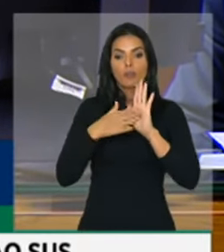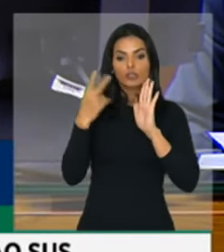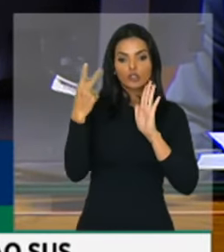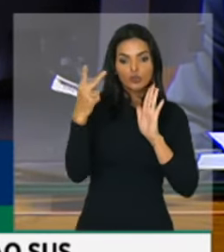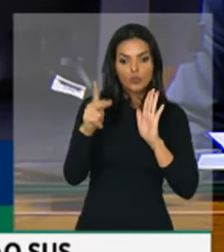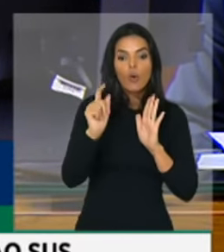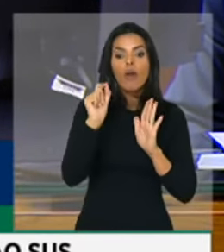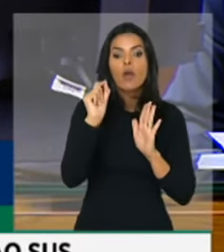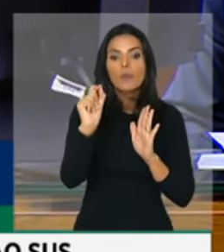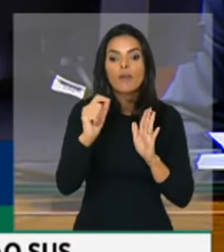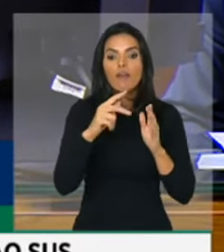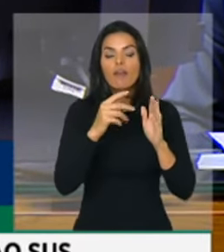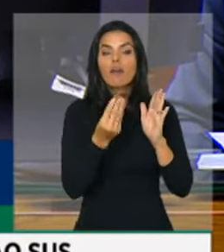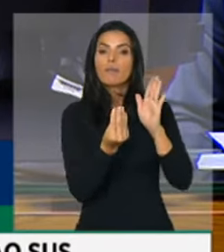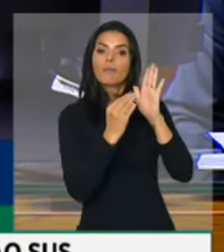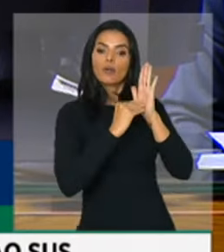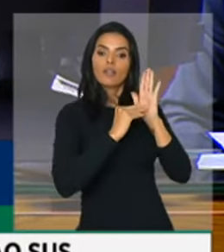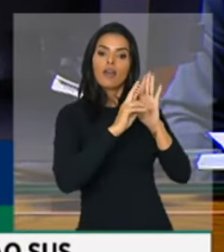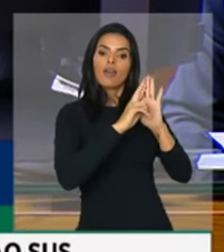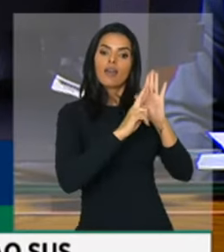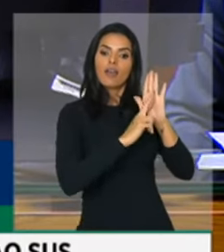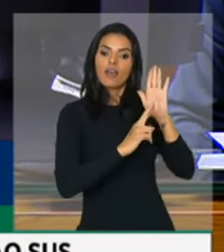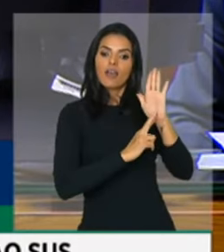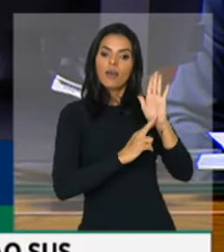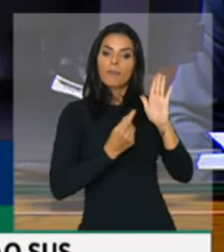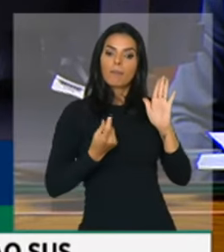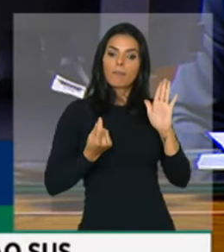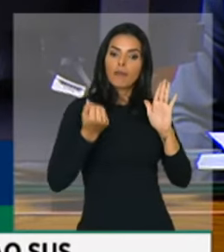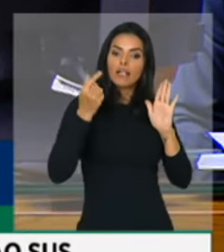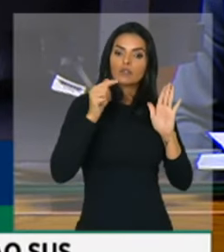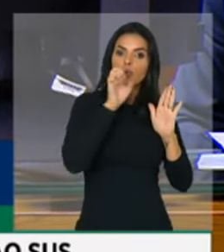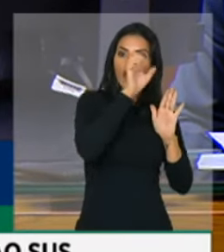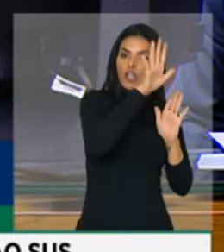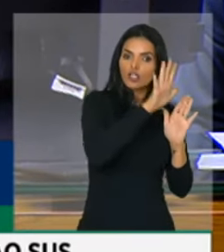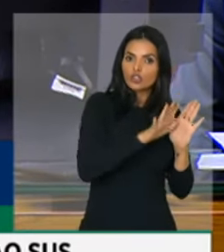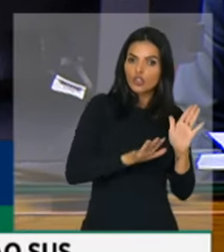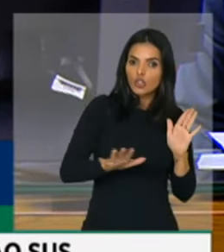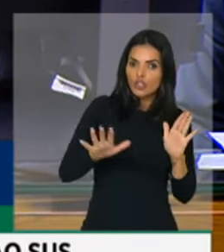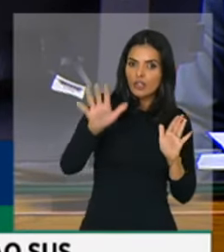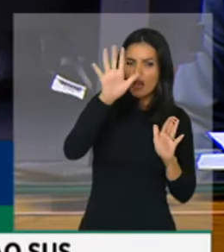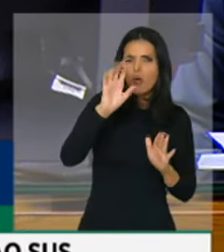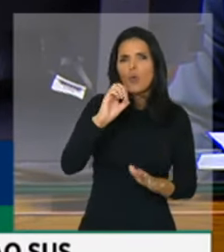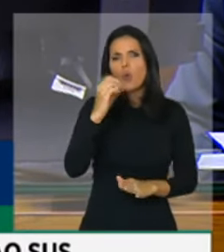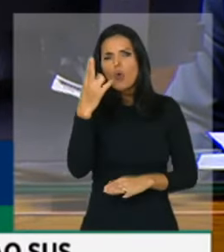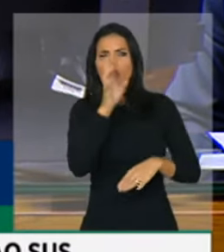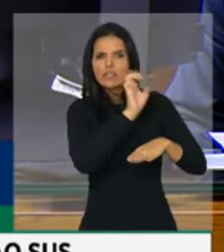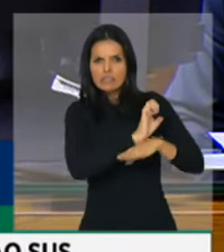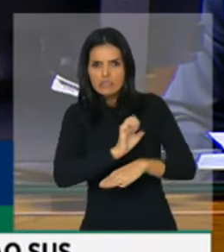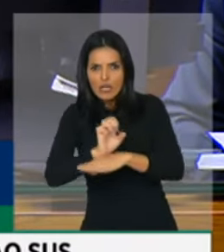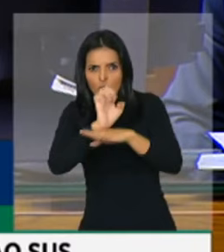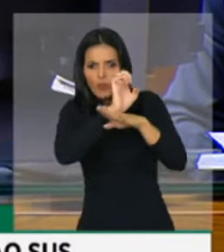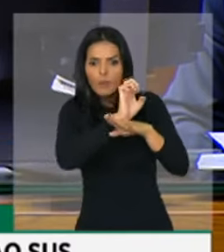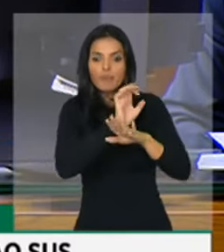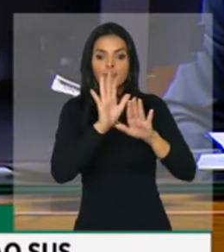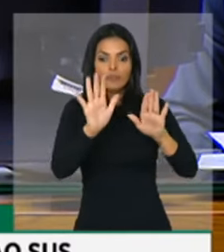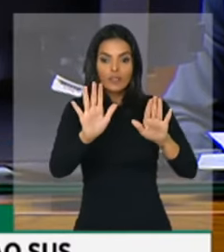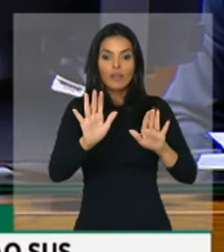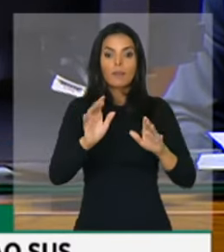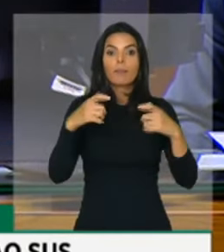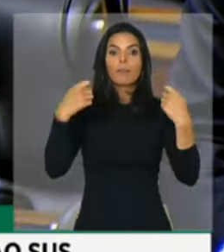PREÇOS REGIONAIS OU ESTADUAIS, NÃO ENTENDI BEM. PARA ISSO ACONTECER, REGIMENTALMENTE, É IMPOSSÍVEL, A NÃO SER QUE